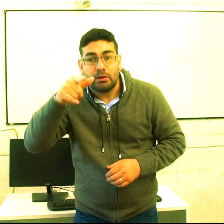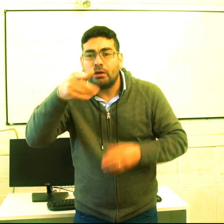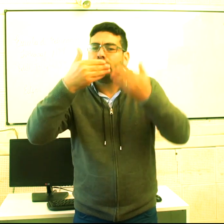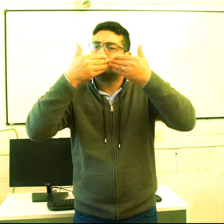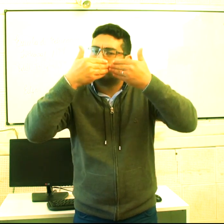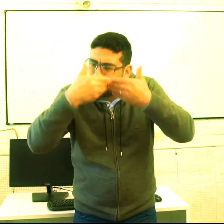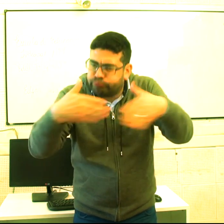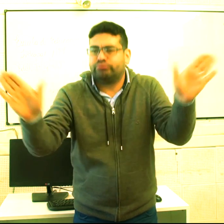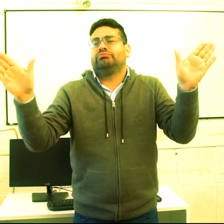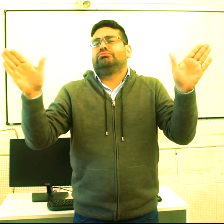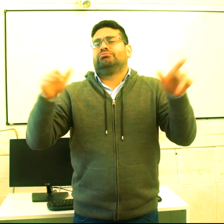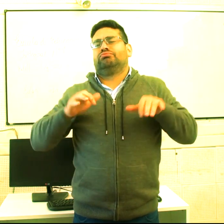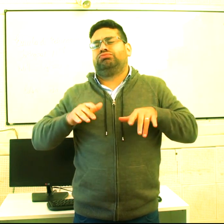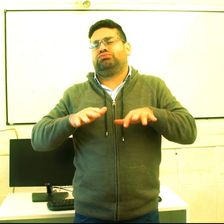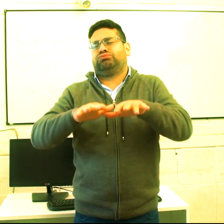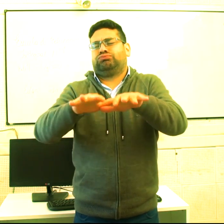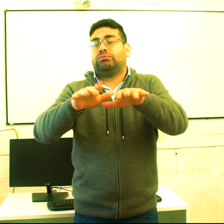tuvo su inauguración,